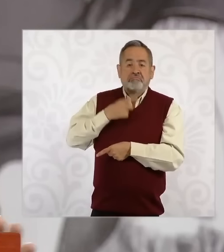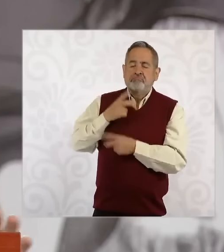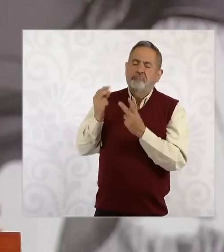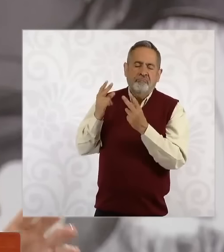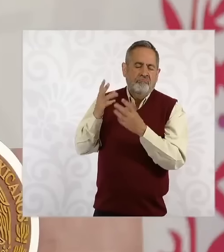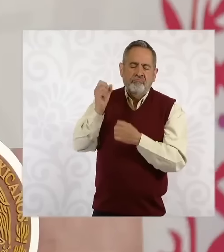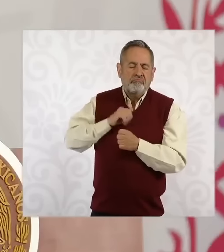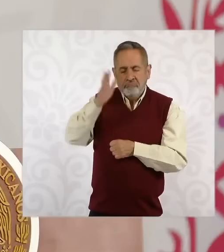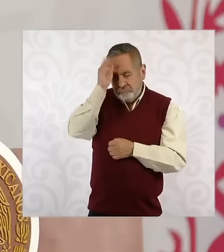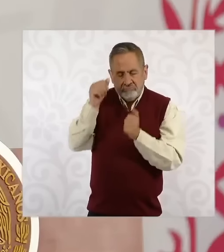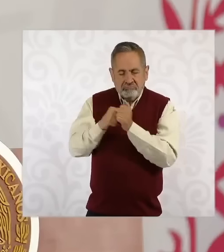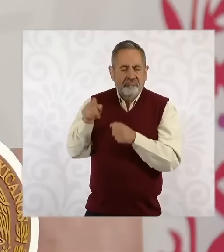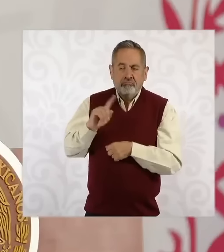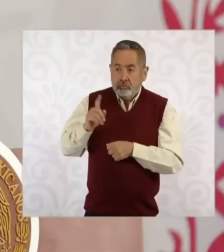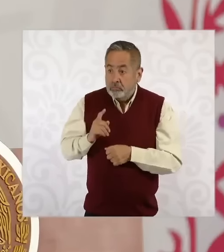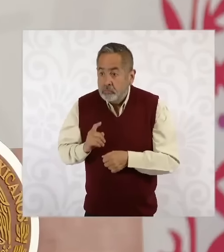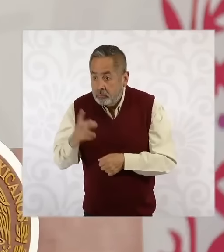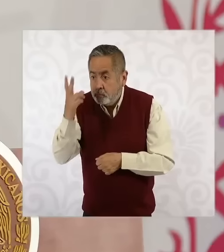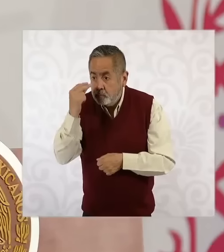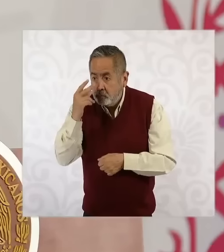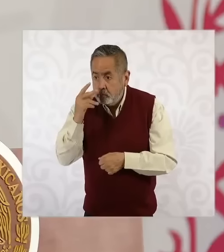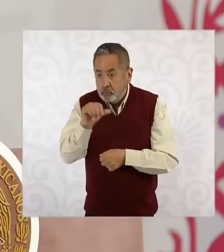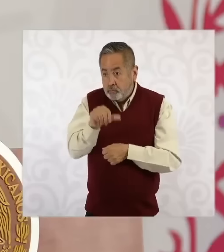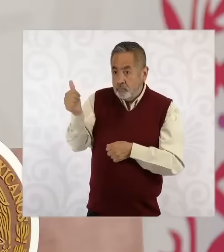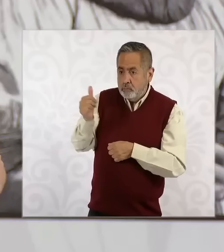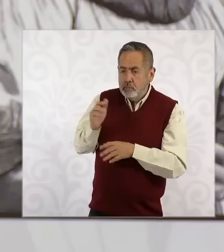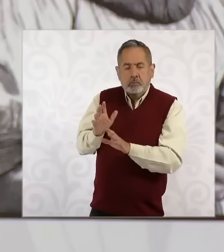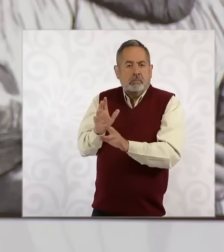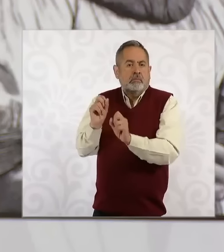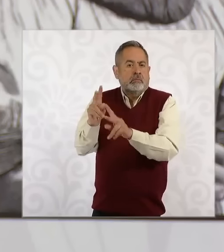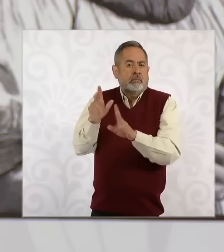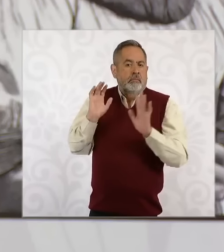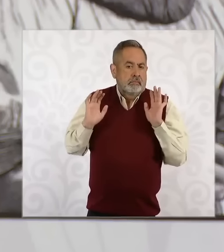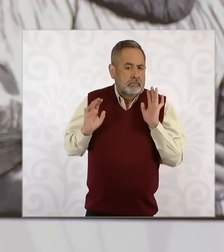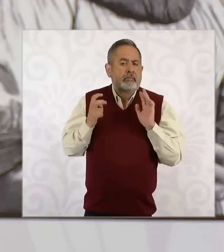de acuerdo como está planteado, nosotros tenemos otro proyecto y entonces en ese trabajo se está